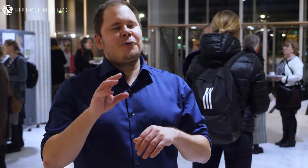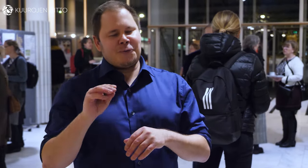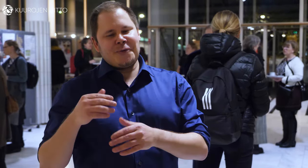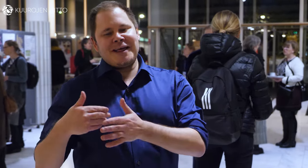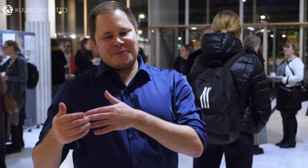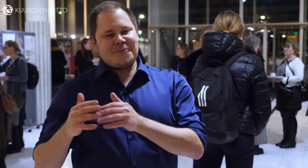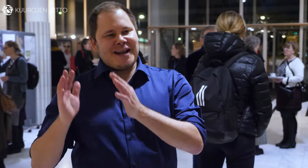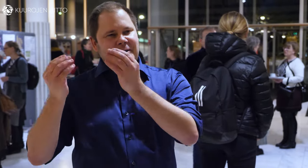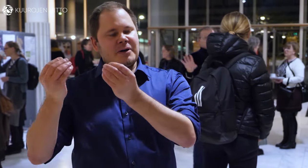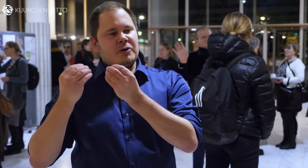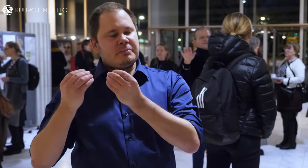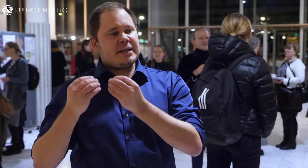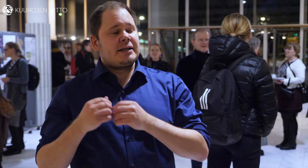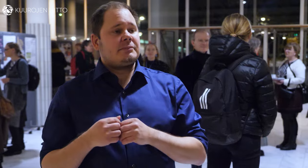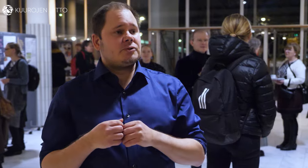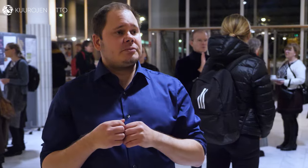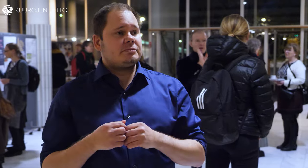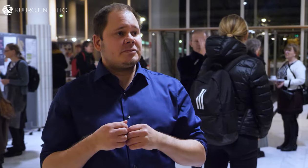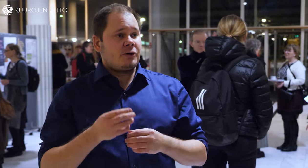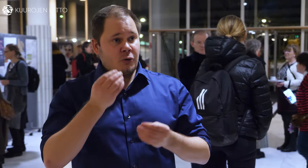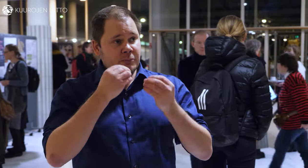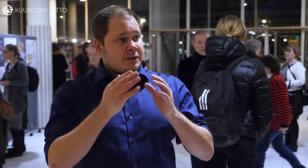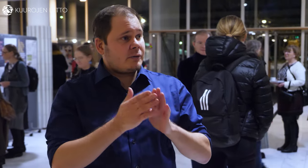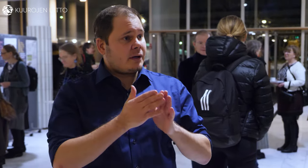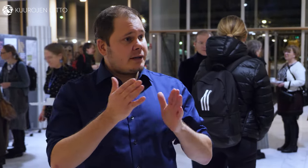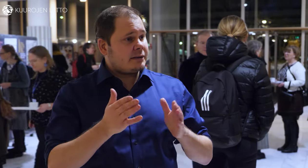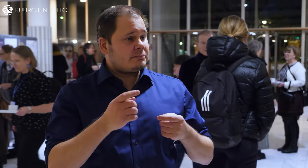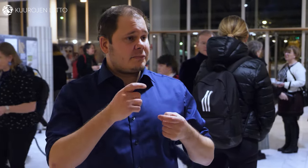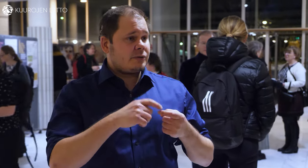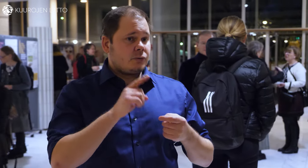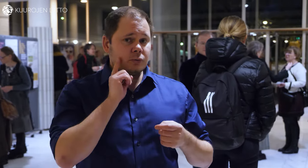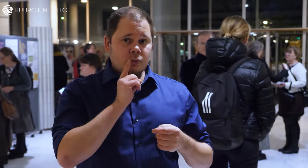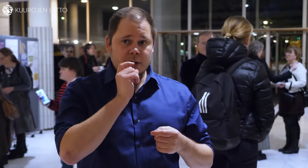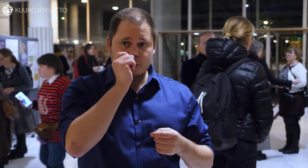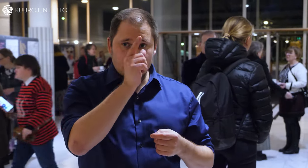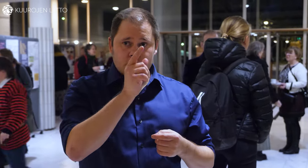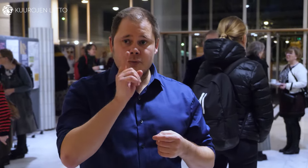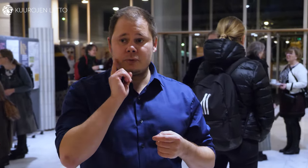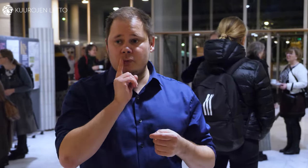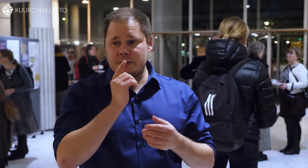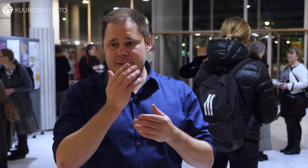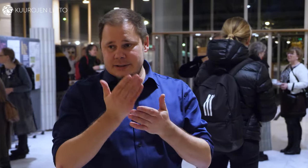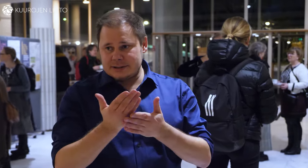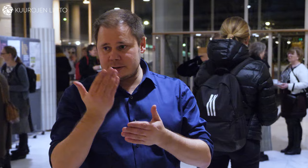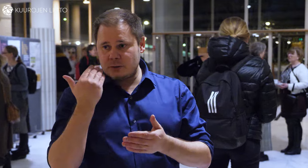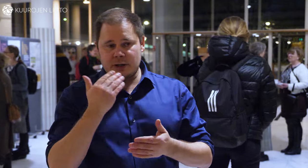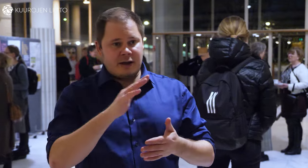Toki työelämässäkin oppii asioita, mutta opintojeni aikana tutustuin - muun muassa kuurojen kulttuuriin ja historiaan, -